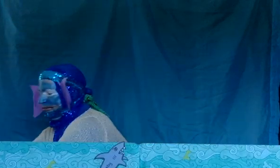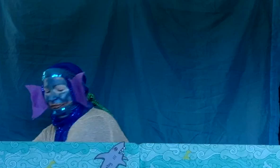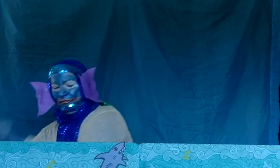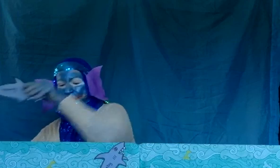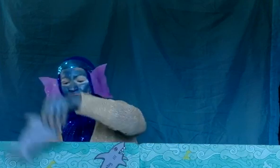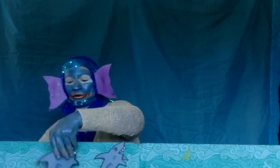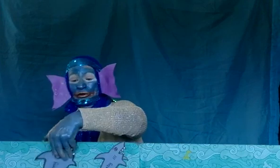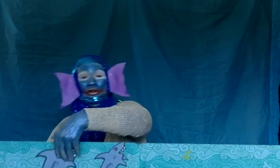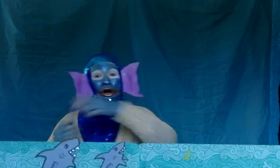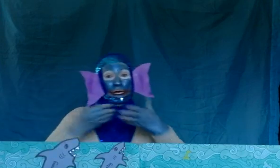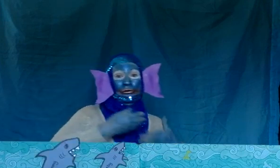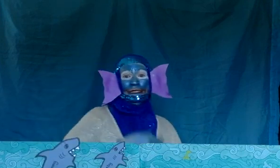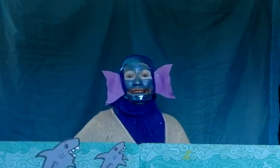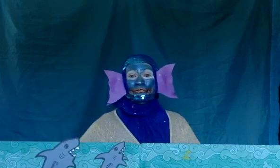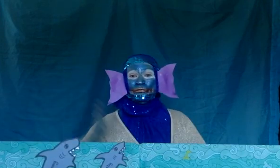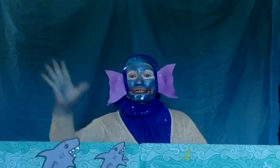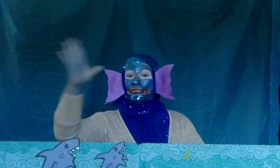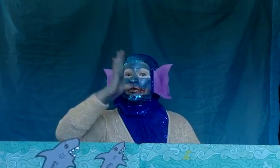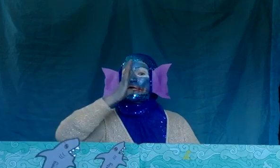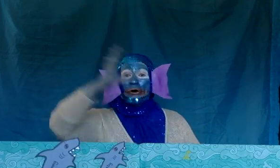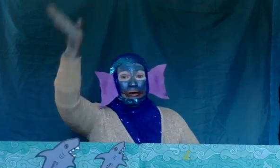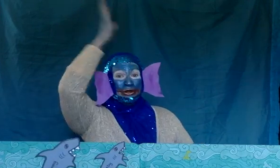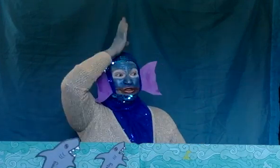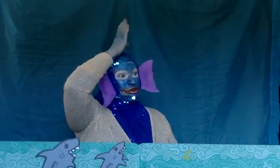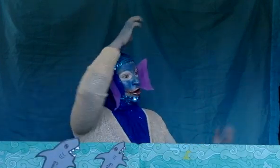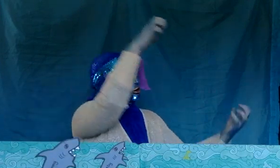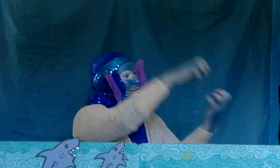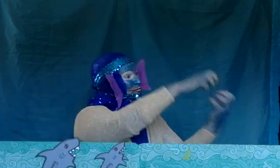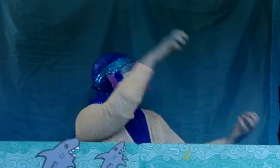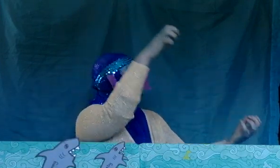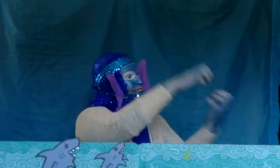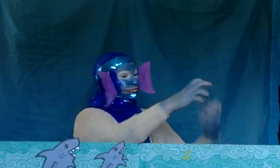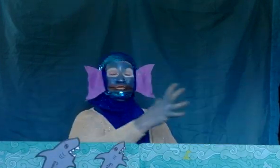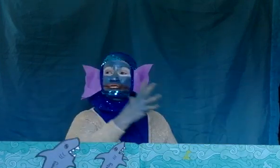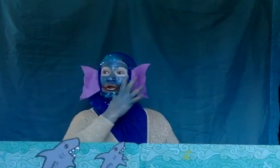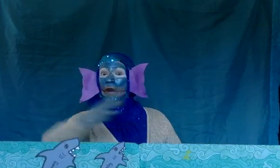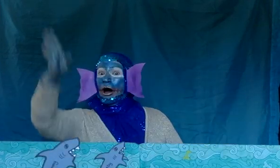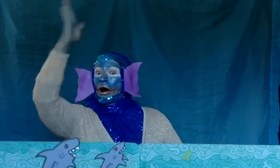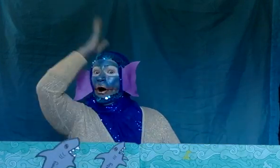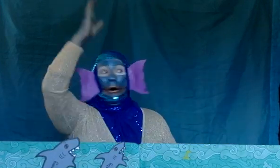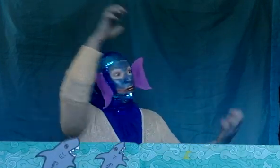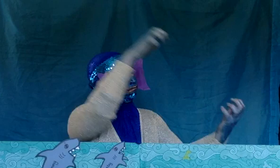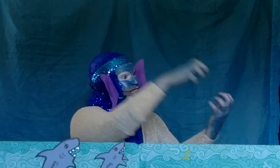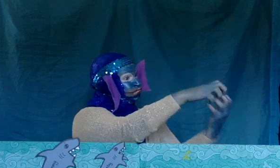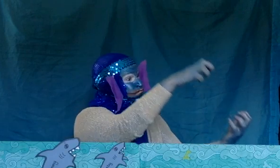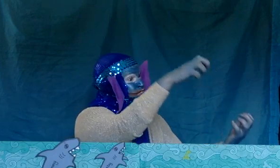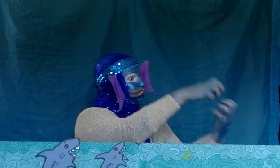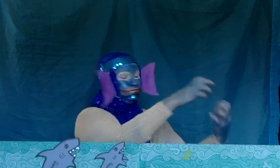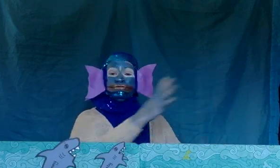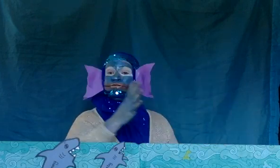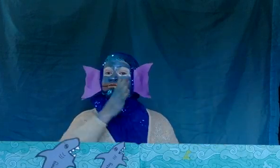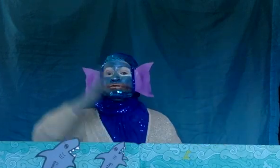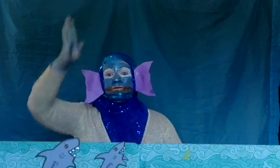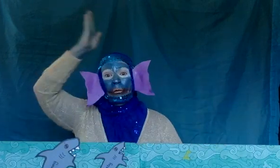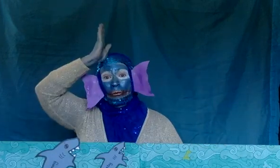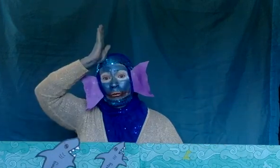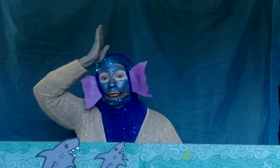Mommy Shark. Do-do-do-do-do-do (3X) Mommy Shark